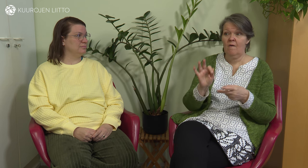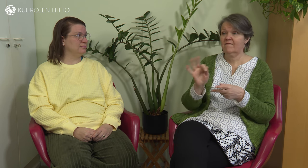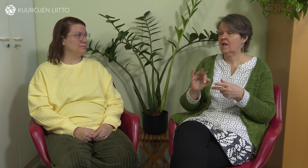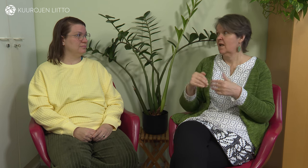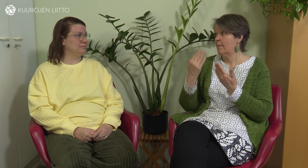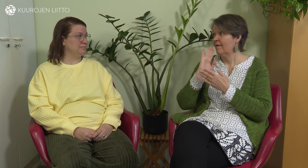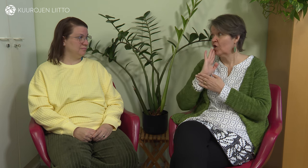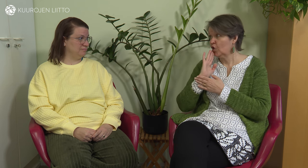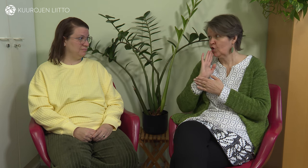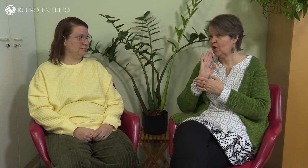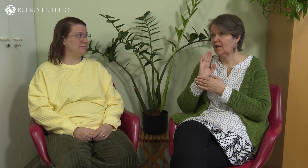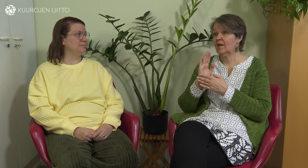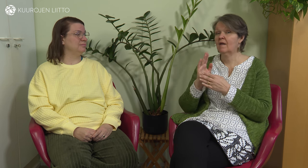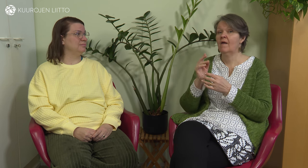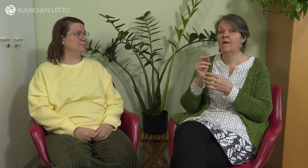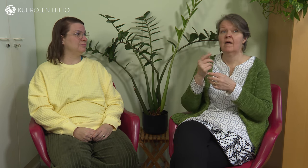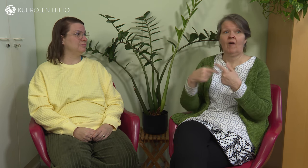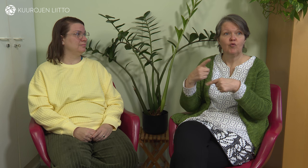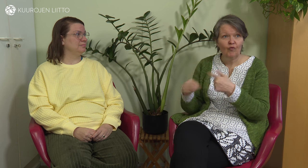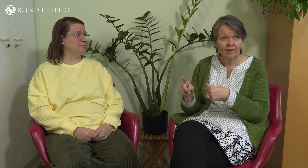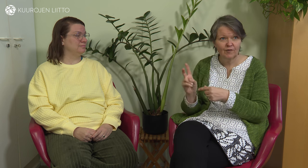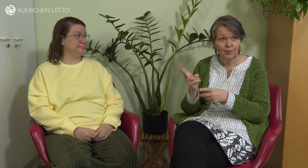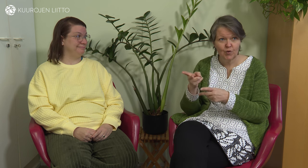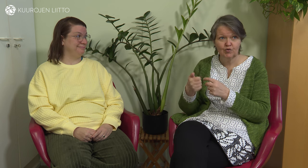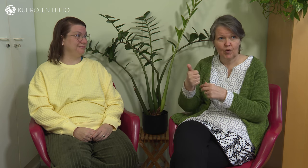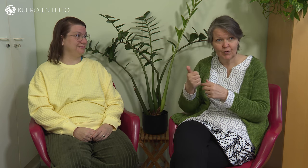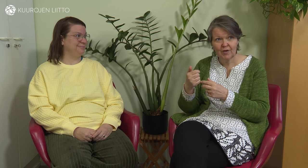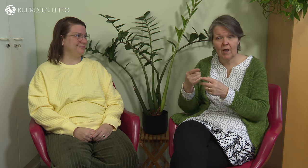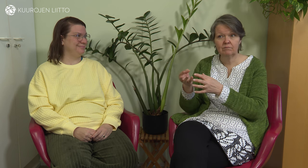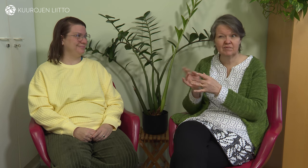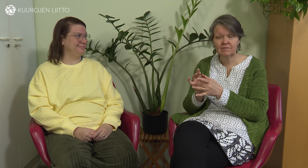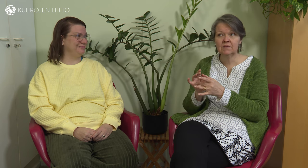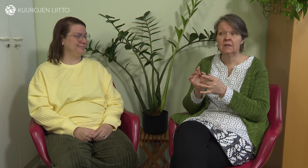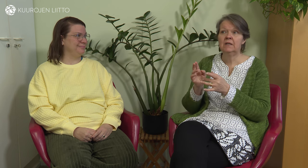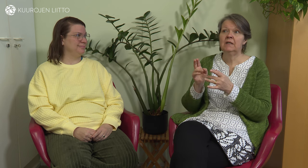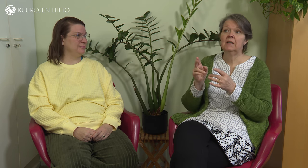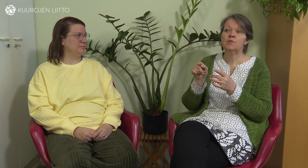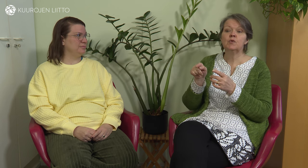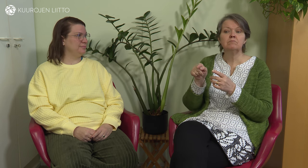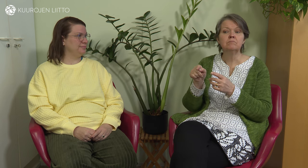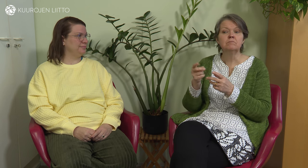Franzenian päiväkodissa on myös vaihtunut johtajia.